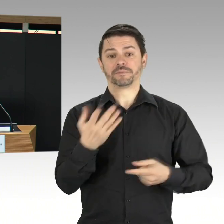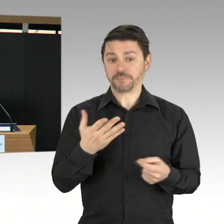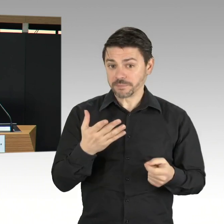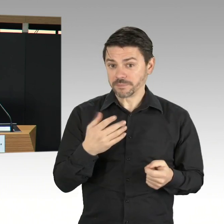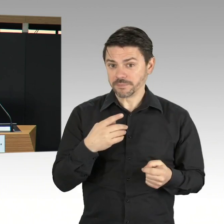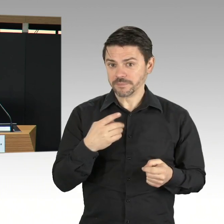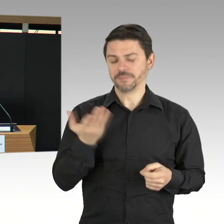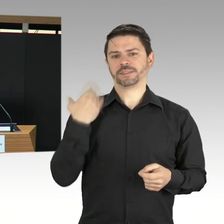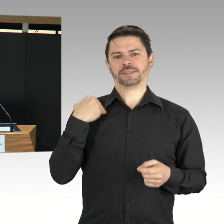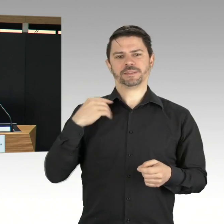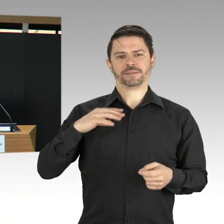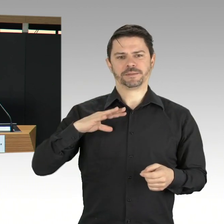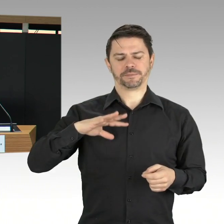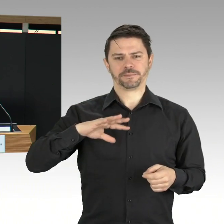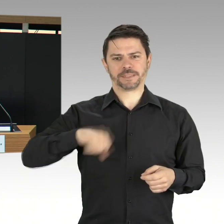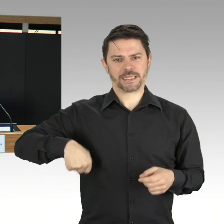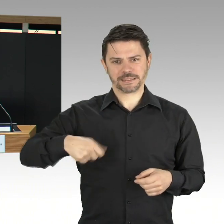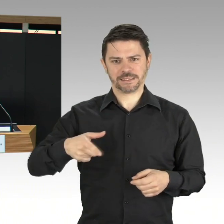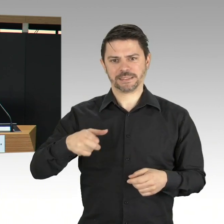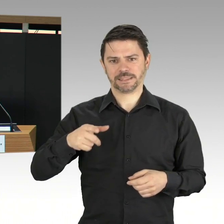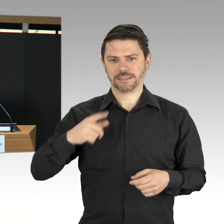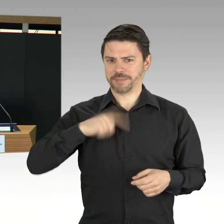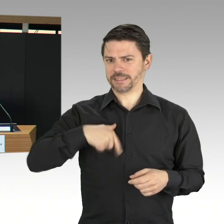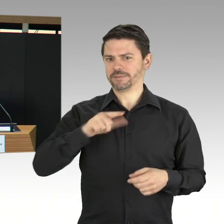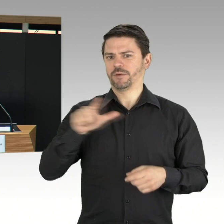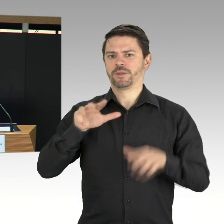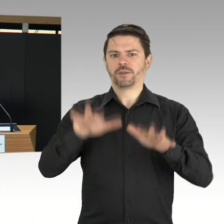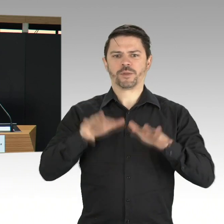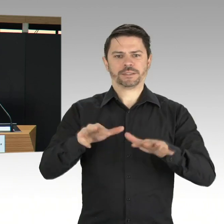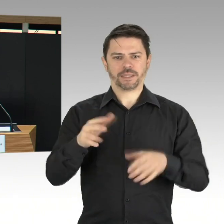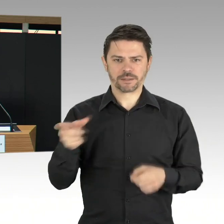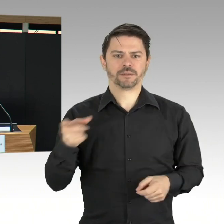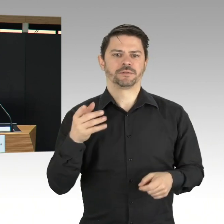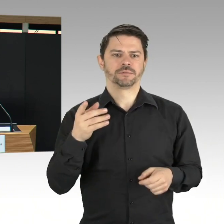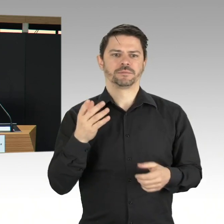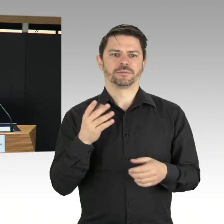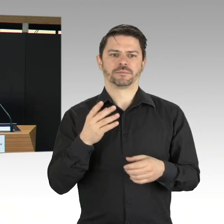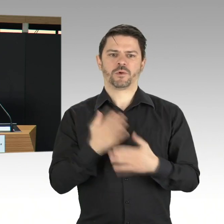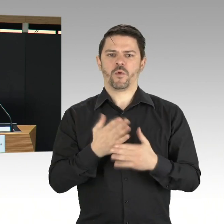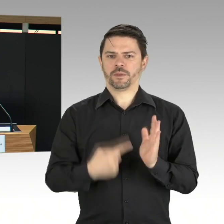dass wir als rot-rot-grüne Koalition überzeugt sind, dass es eine Landeskompetenz